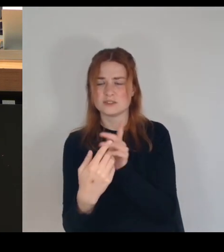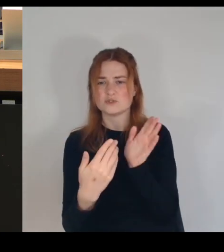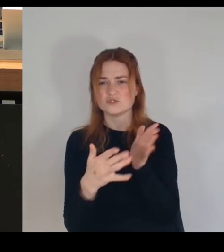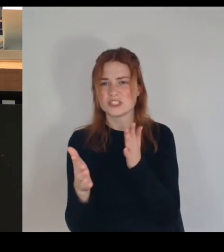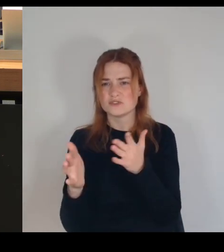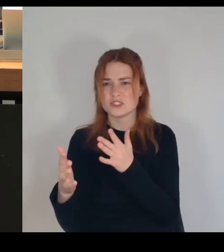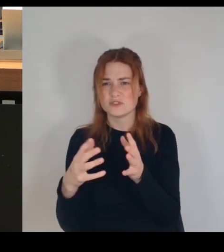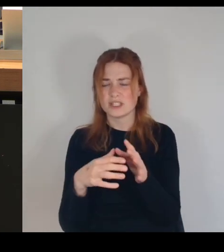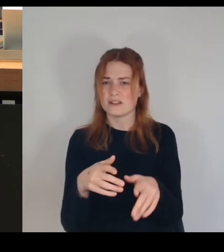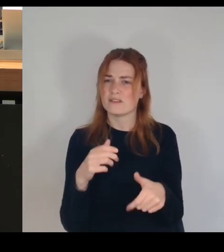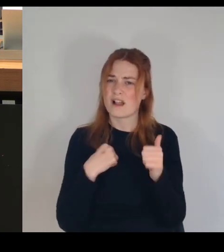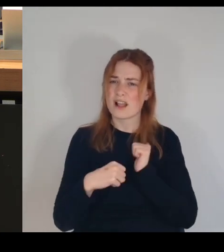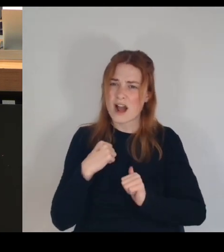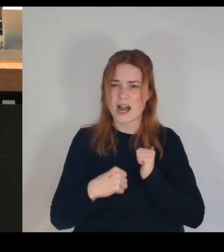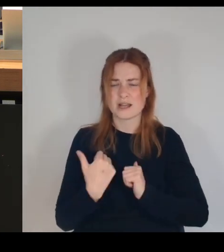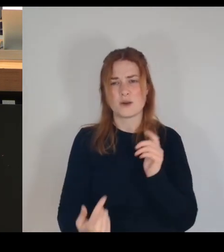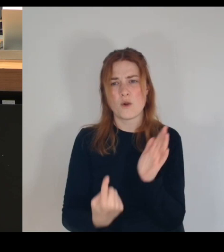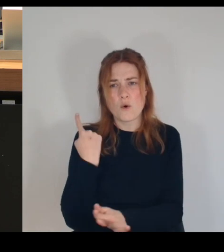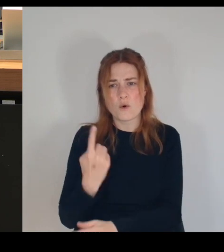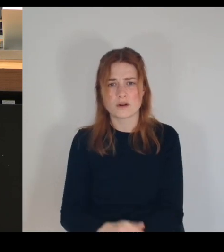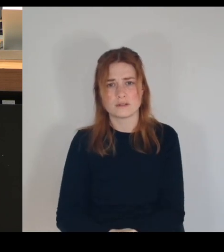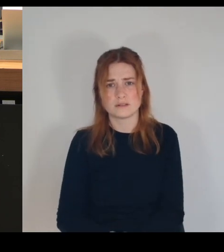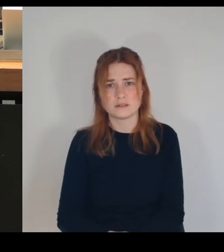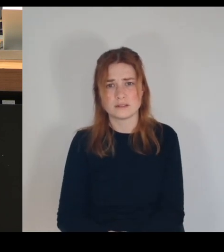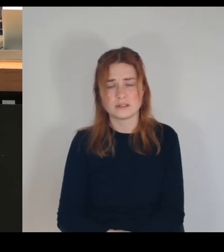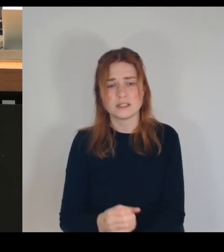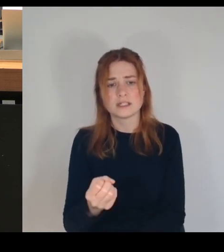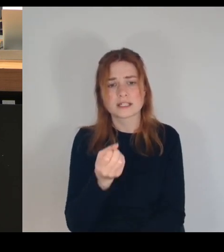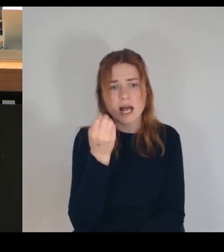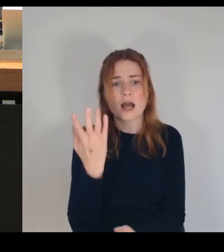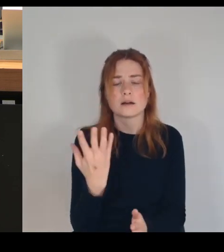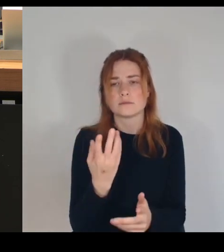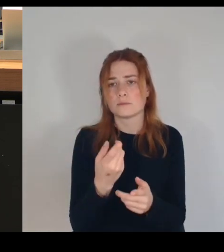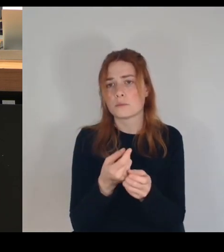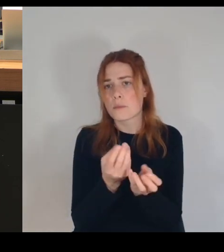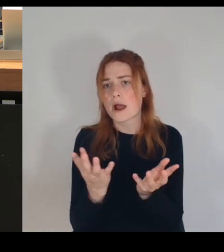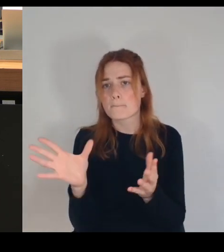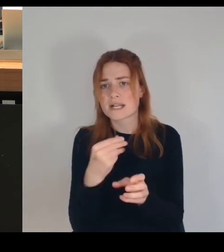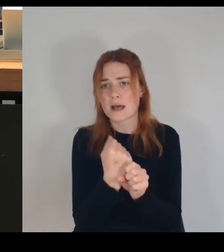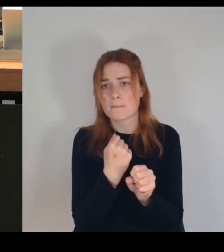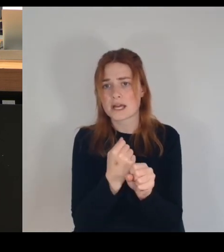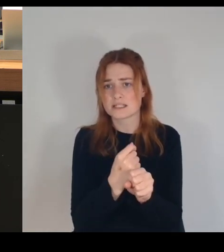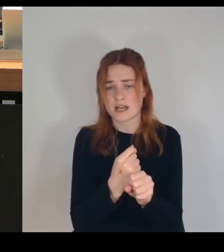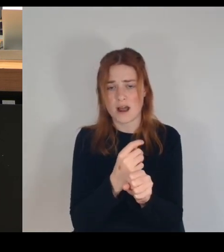Umgang mit ihren Mitarbeitern. Es ist völlig unverständlich, dass seit Jahren in Gesprächen mit